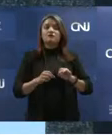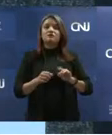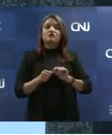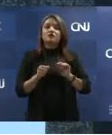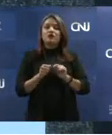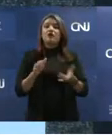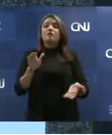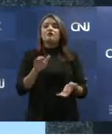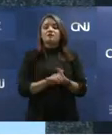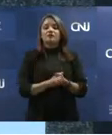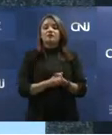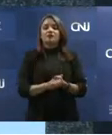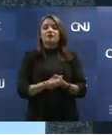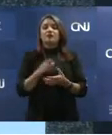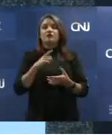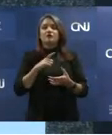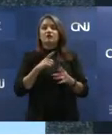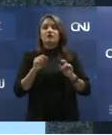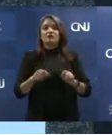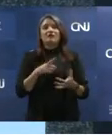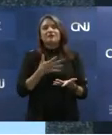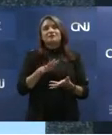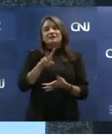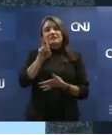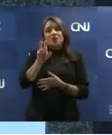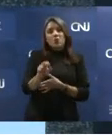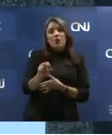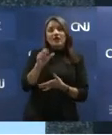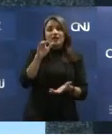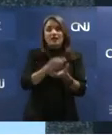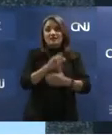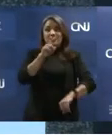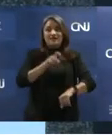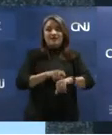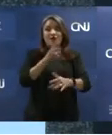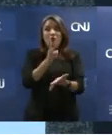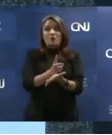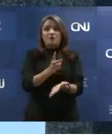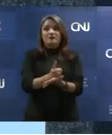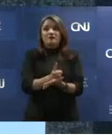50 casamentos ao mesmo tempo e o cozinheiro, a justiça,